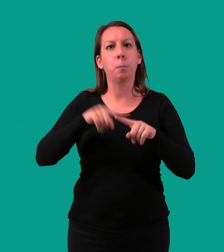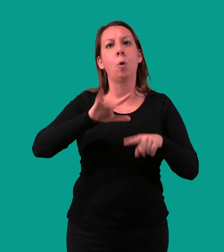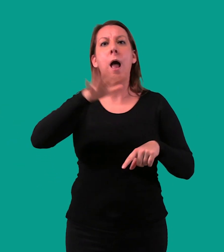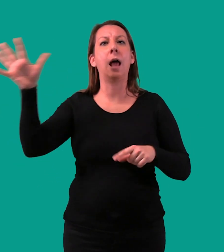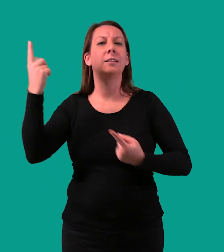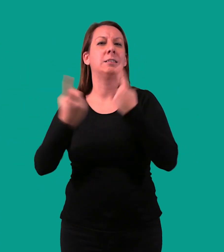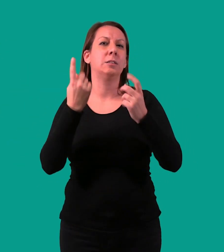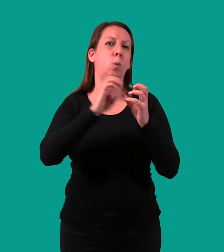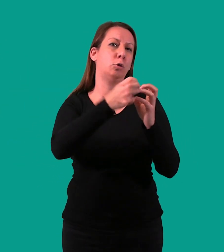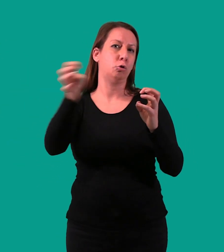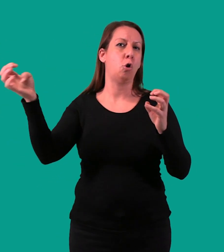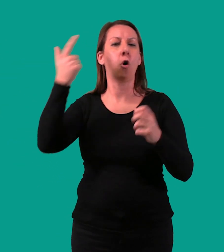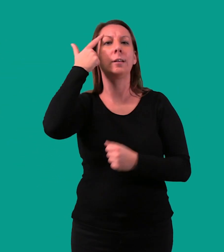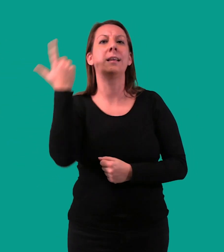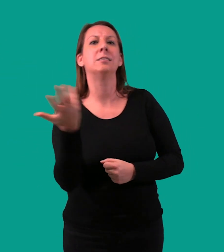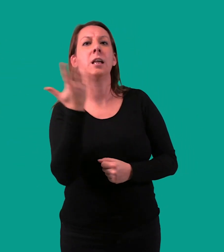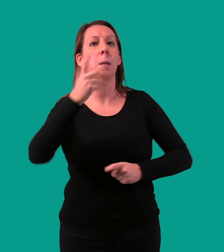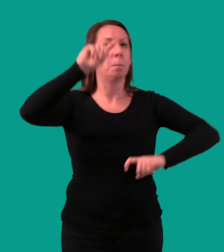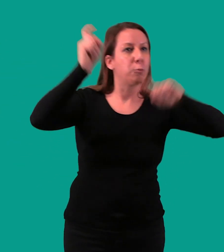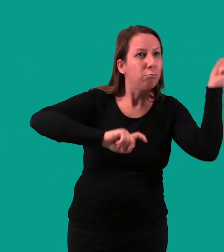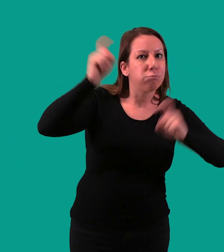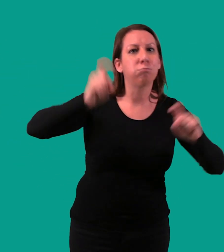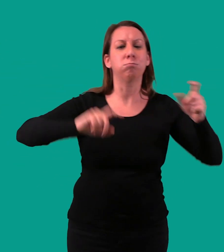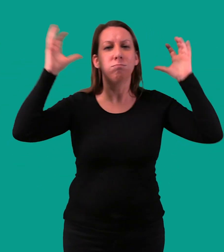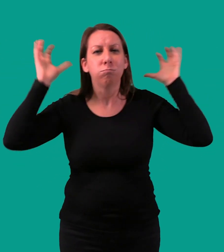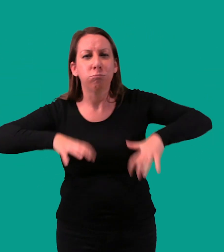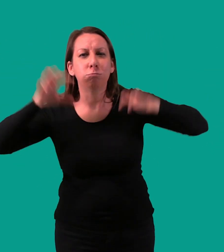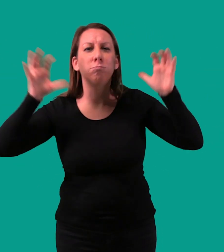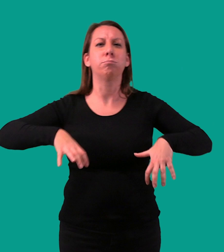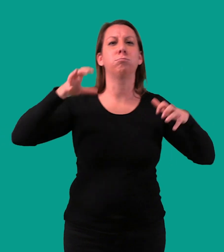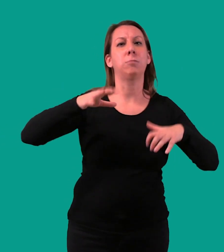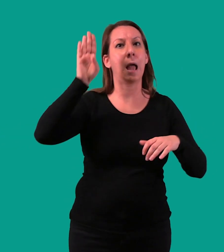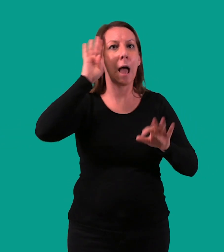Lo stesso vale per il terzo scenario, per esempio, in caso di tempesta, in cui deve mantenere